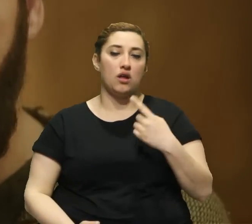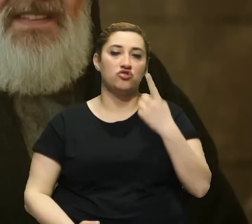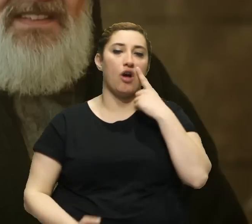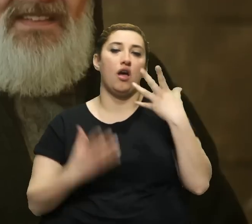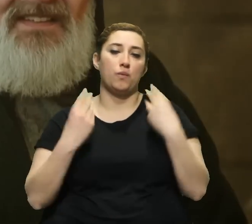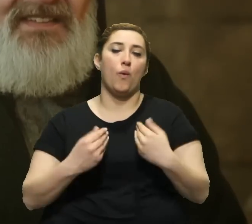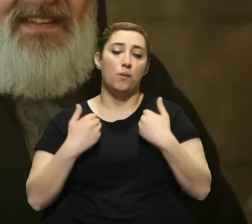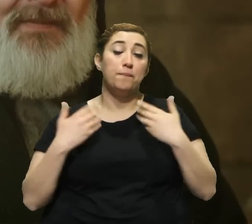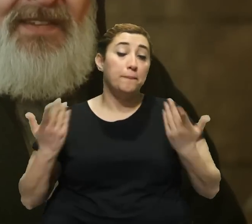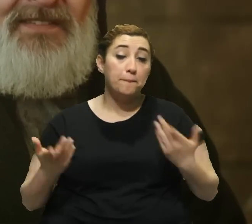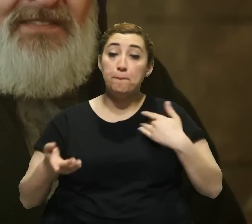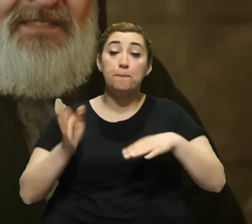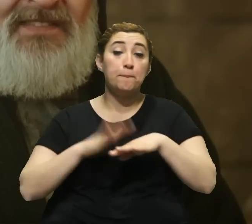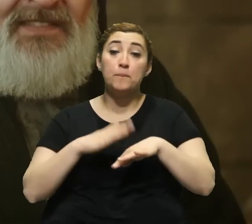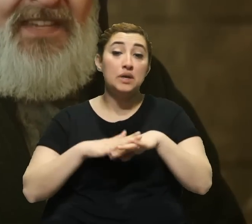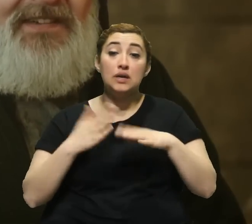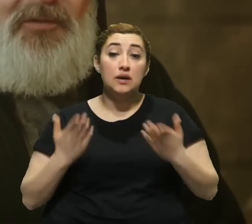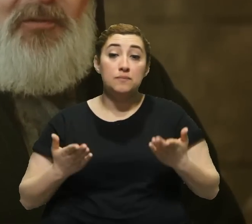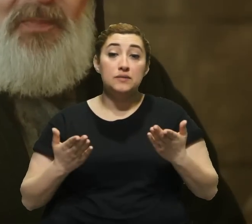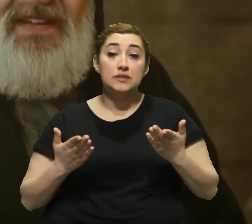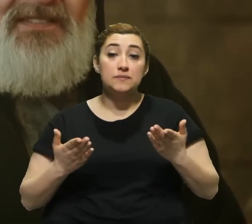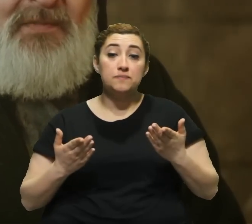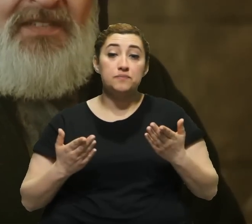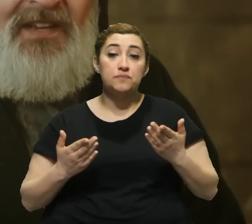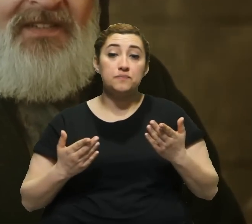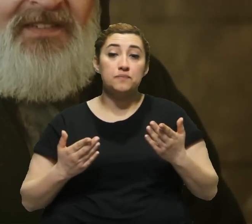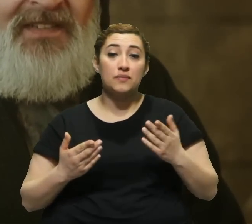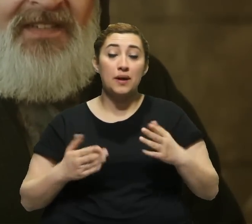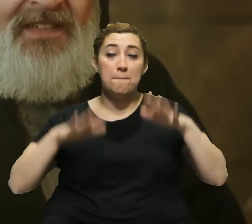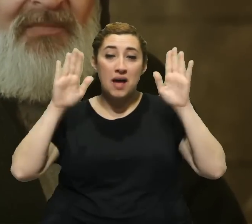Ee ne yaparsın, kel kötü perde misali...